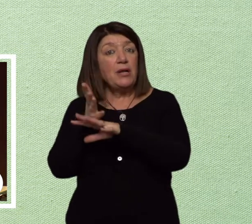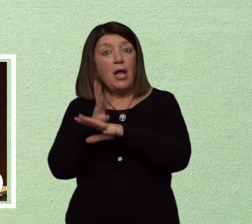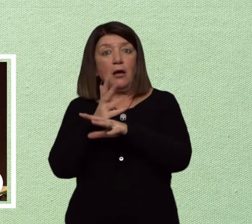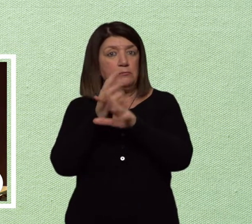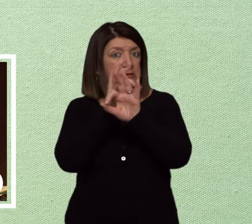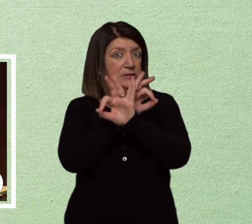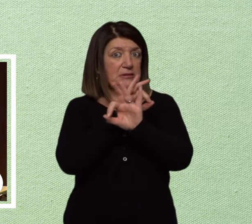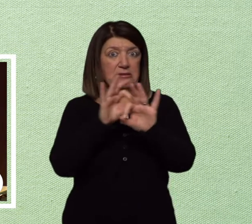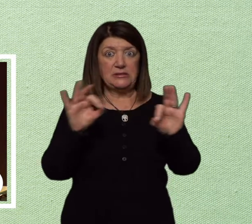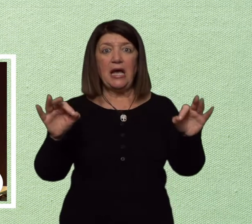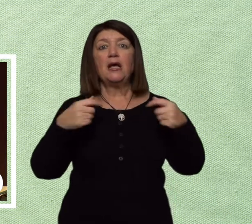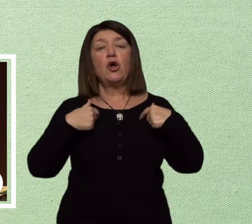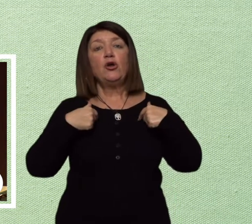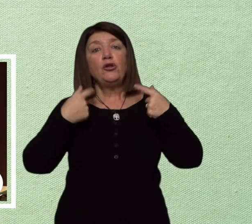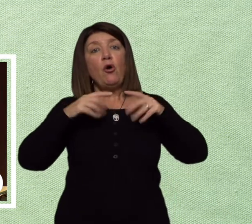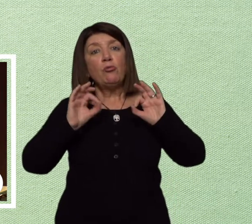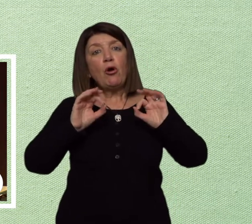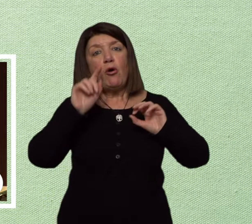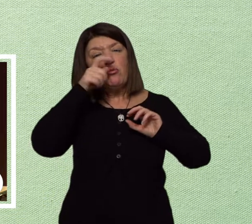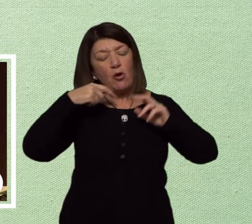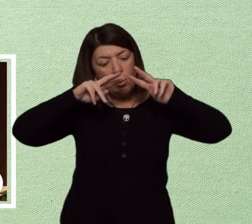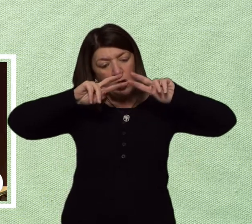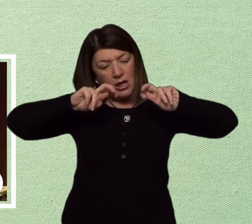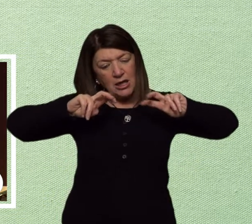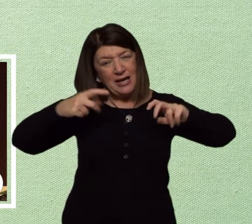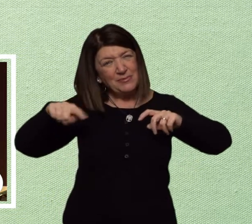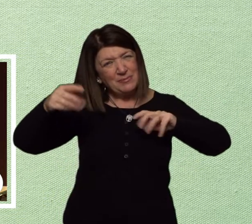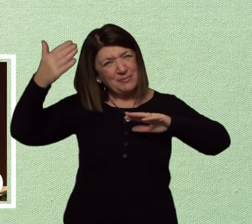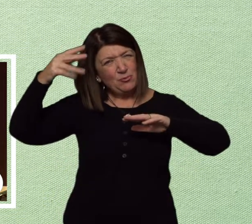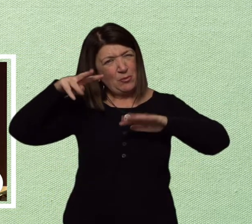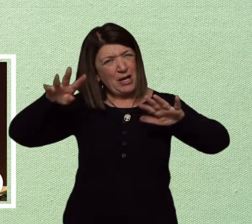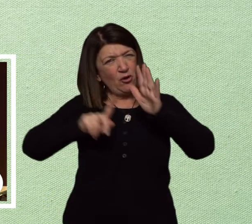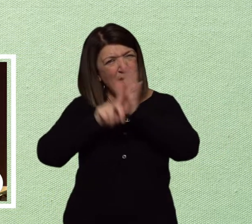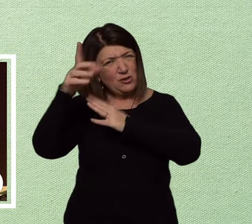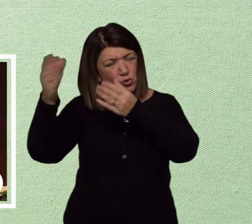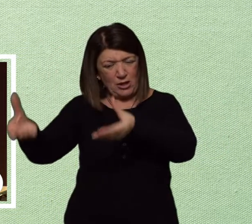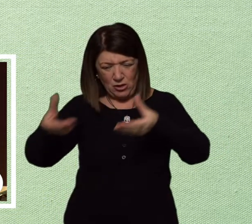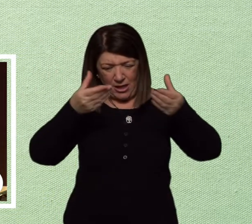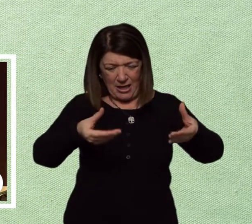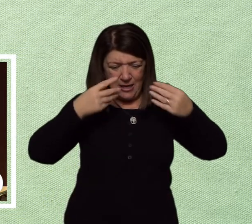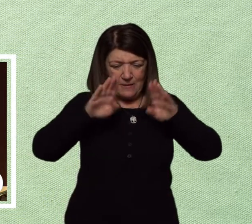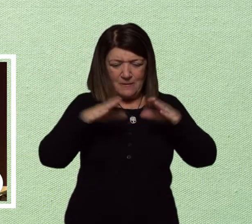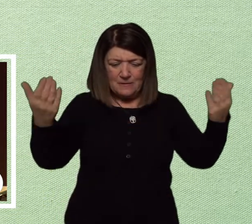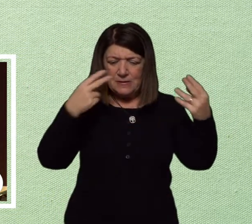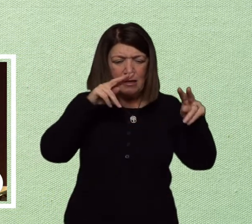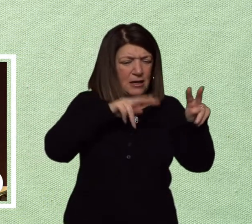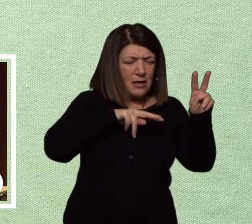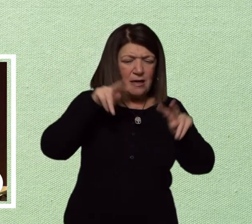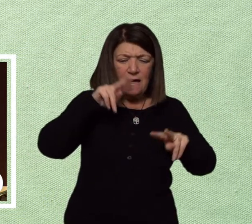ricerca, e la cosa che mi è spiccata all'occhio è che attraverso una ricerca del gruppo donne